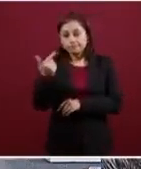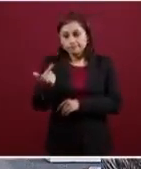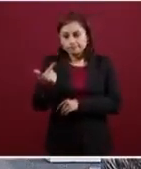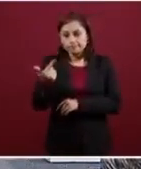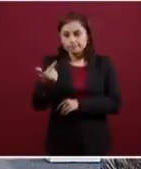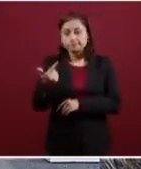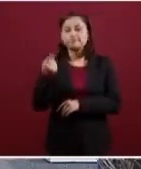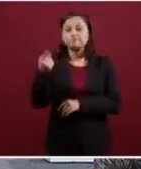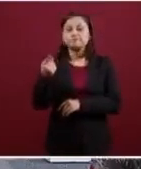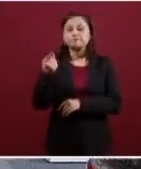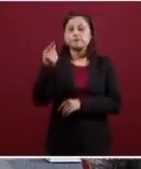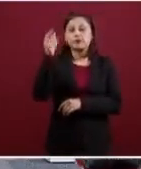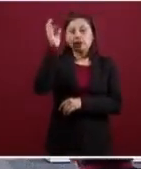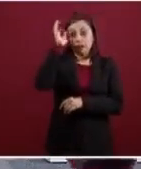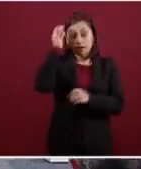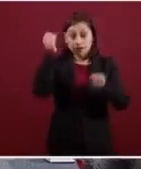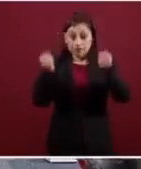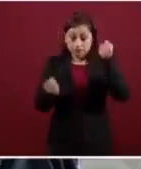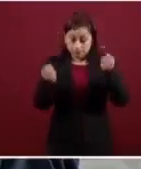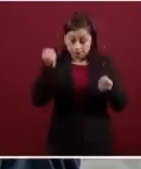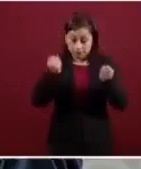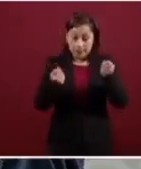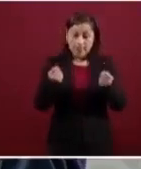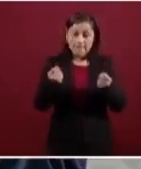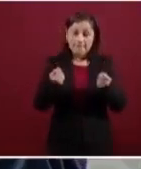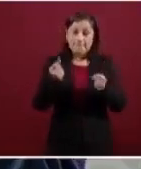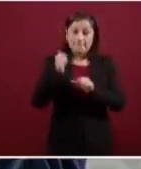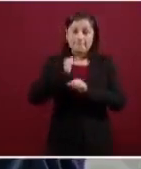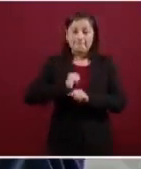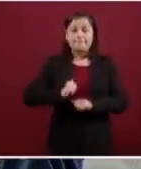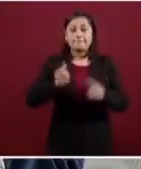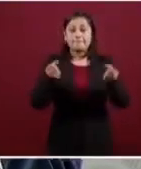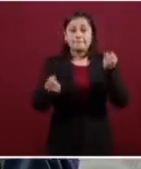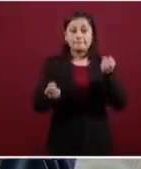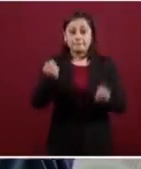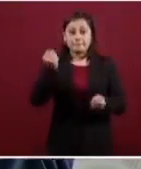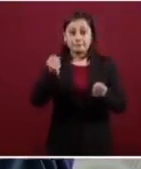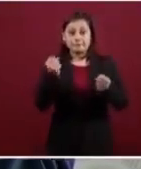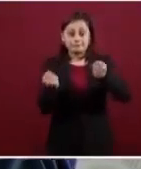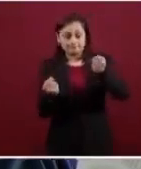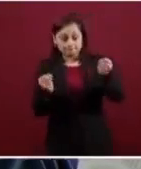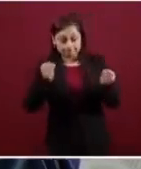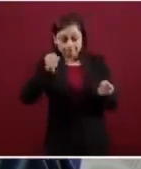El piloto siente que hay inestabilidad en el helicóptero y se regresa a la base, y